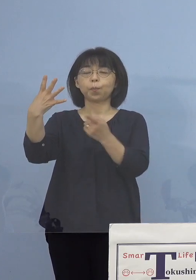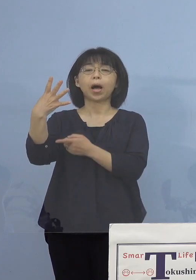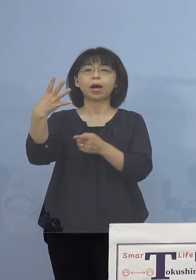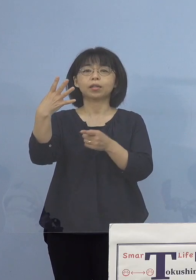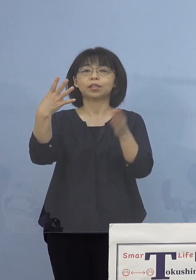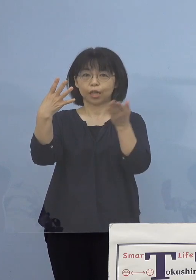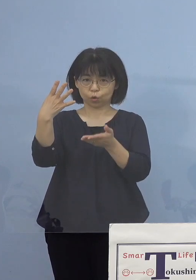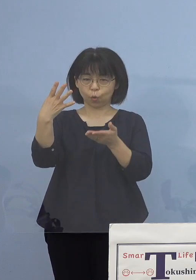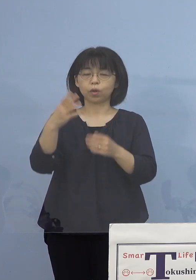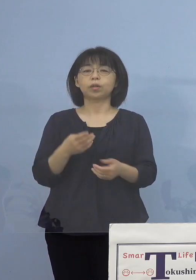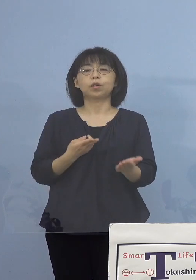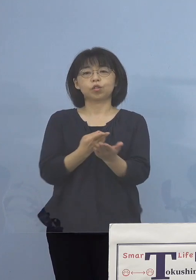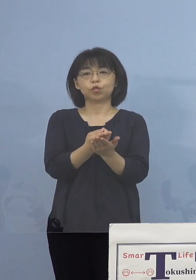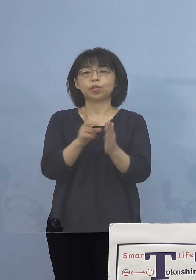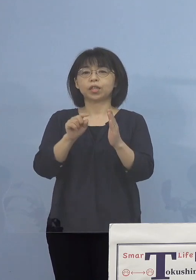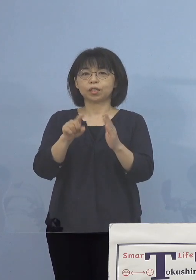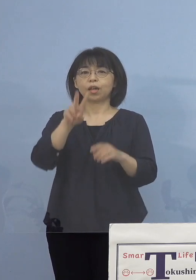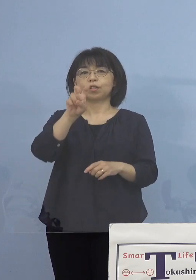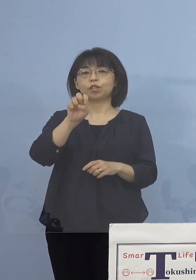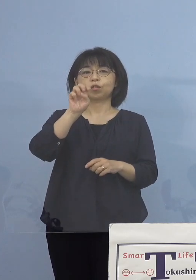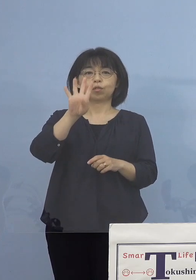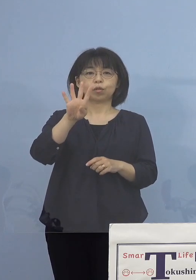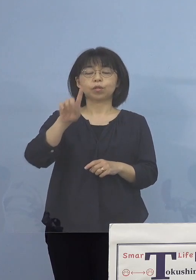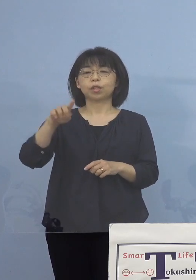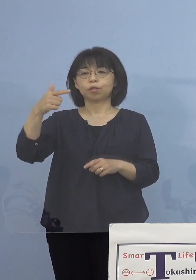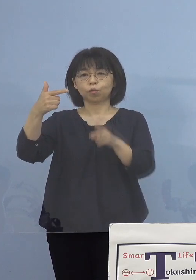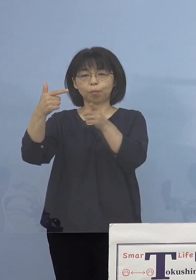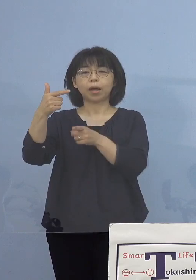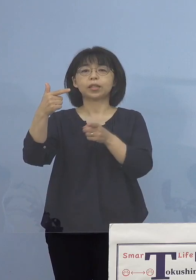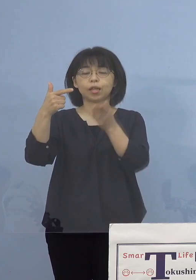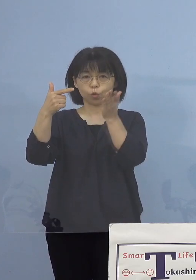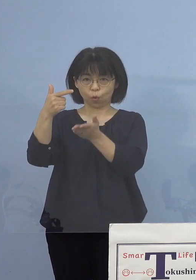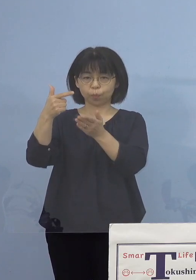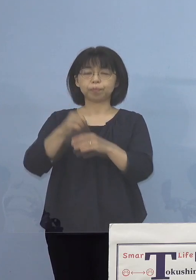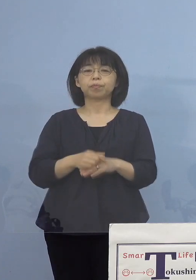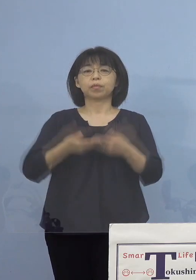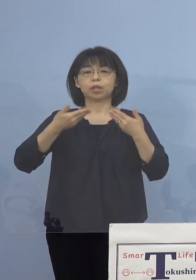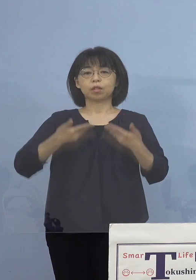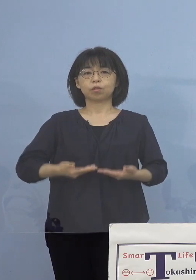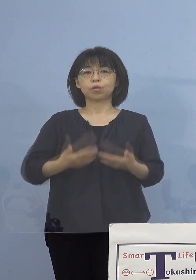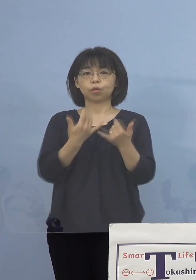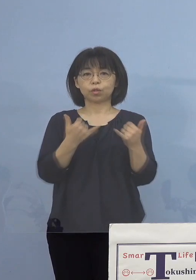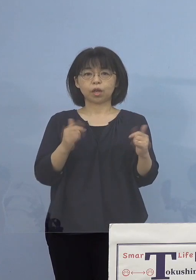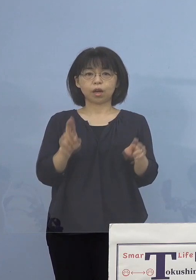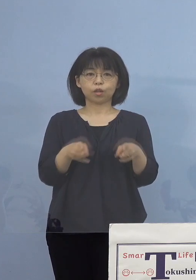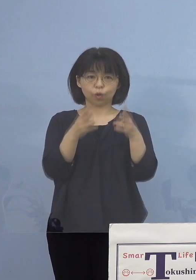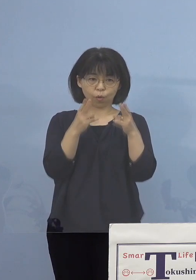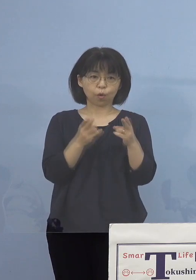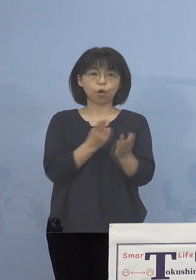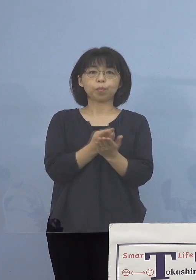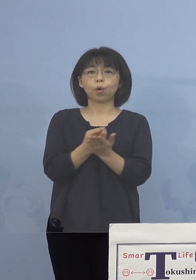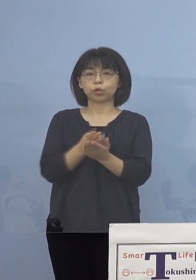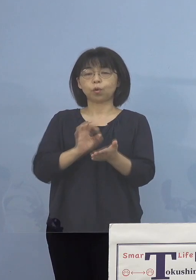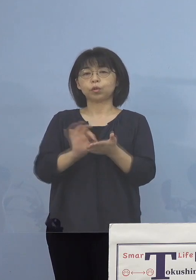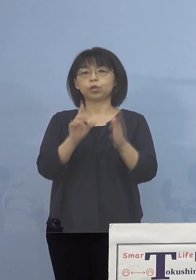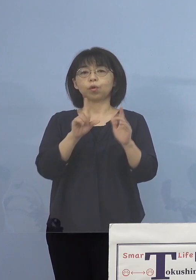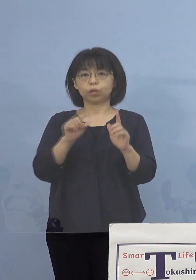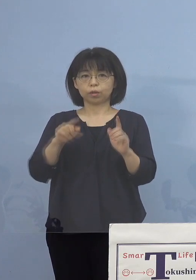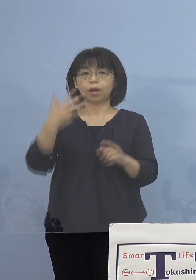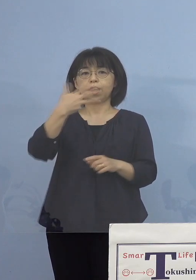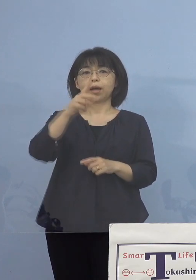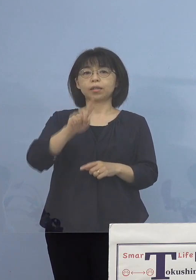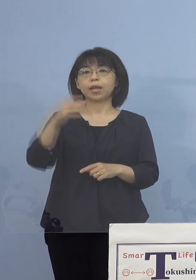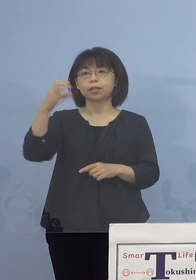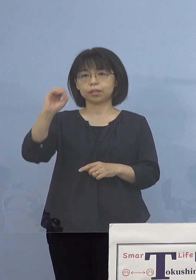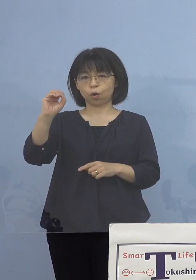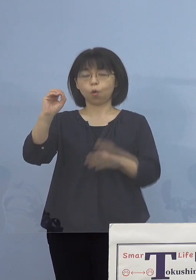入院率が27.6パーセント 重症者用病床の使用率は8.0パーセント